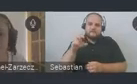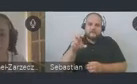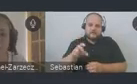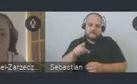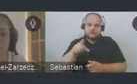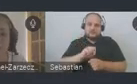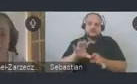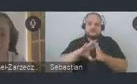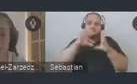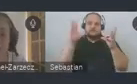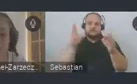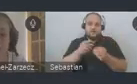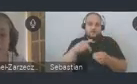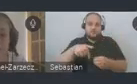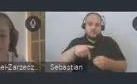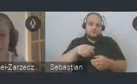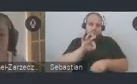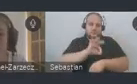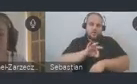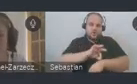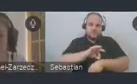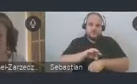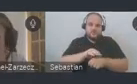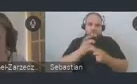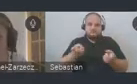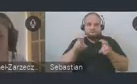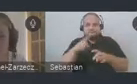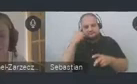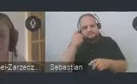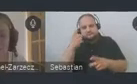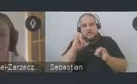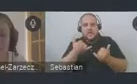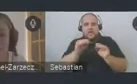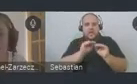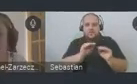tworzenia różnego rodzaju treści, zasobów nie tylko edukacyjnych,